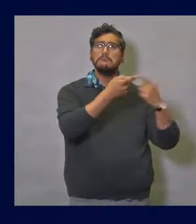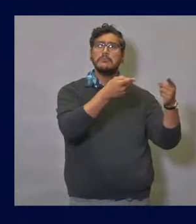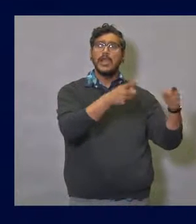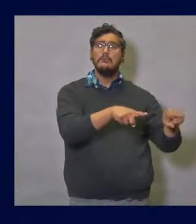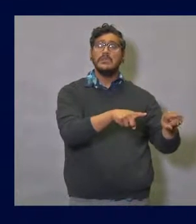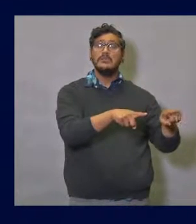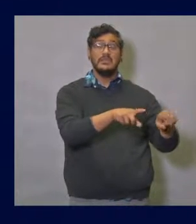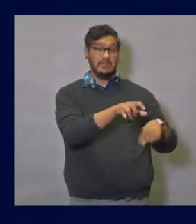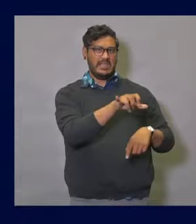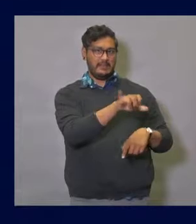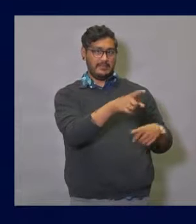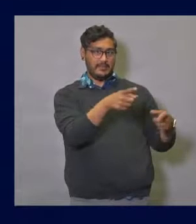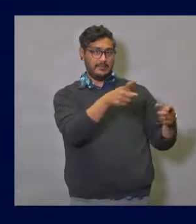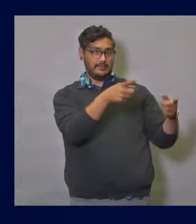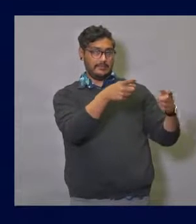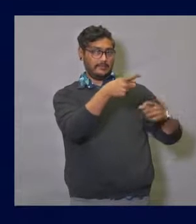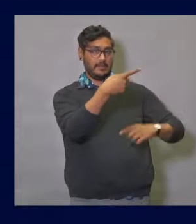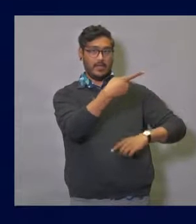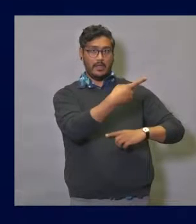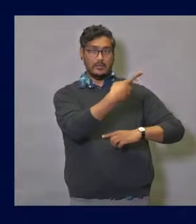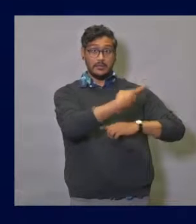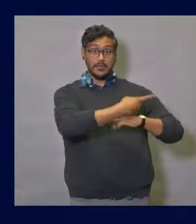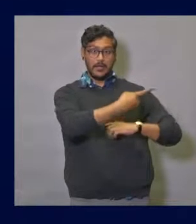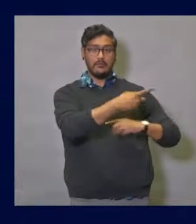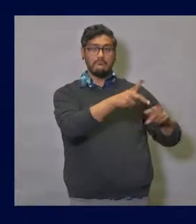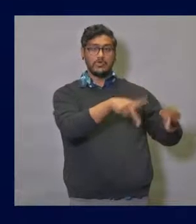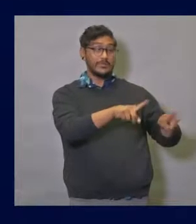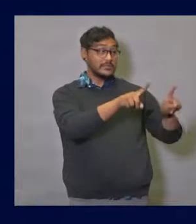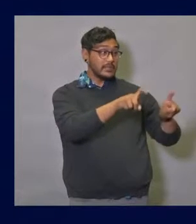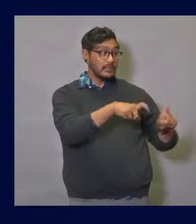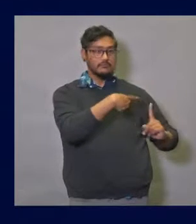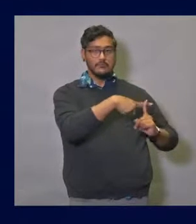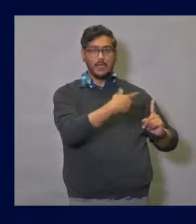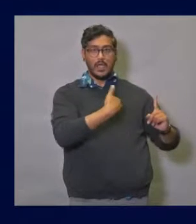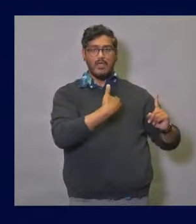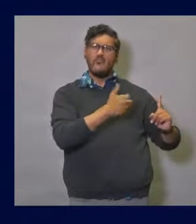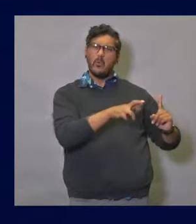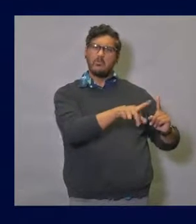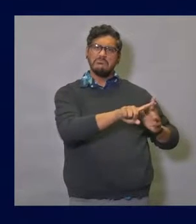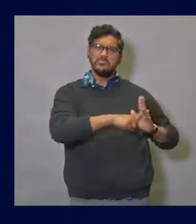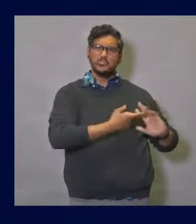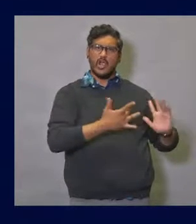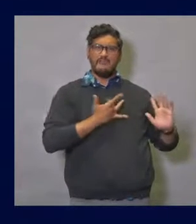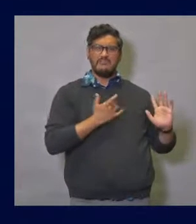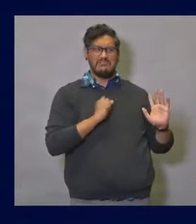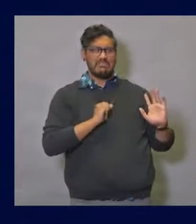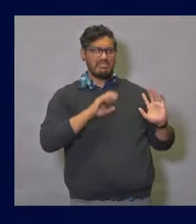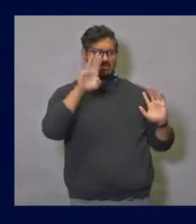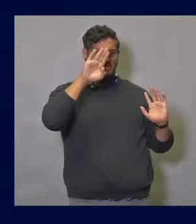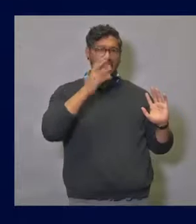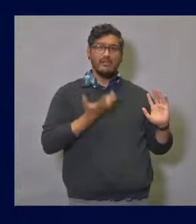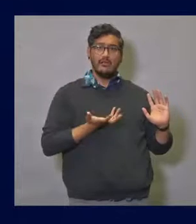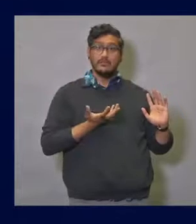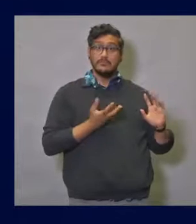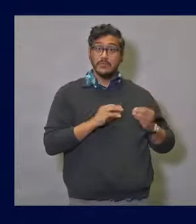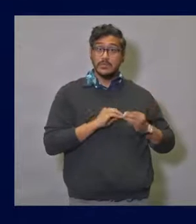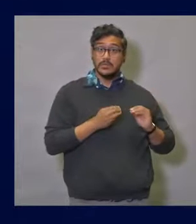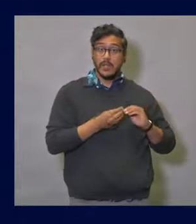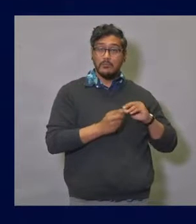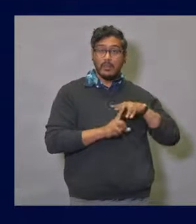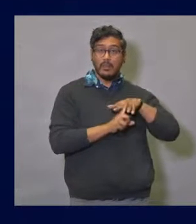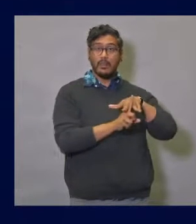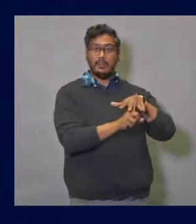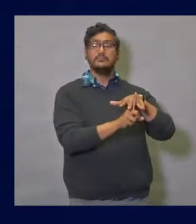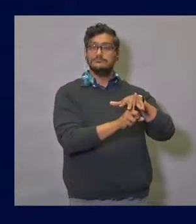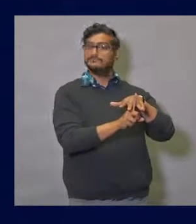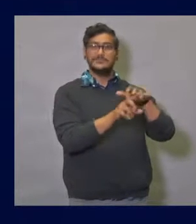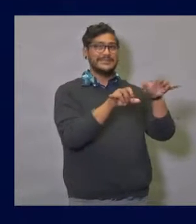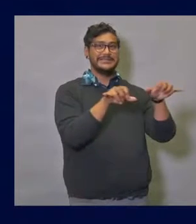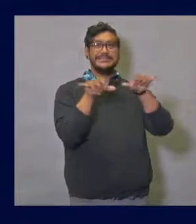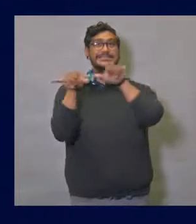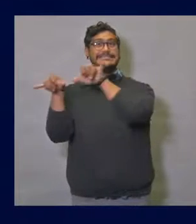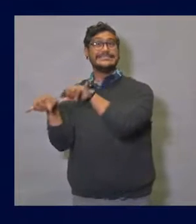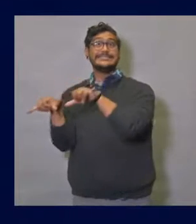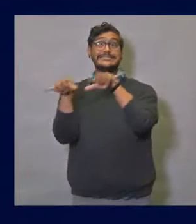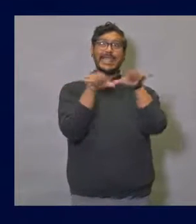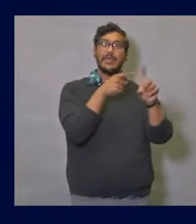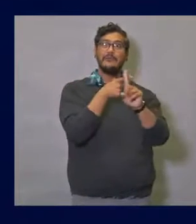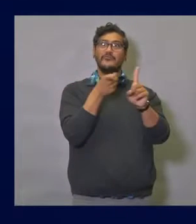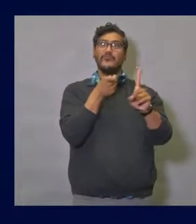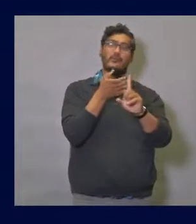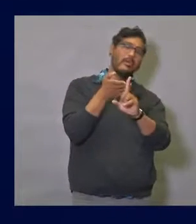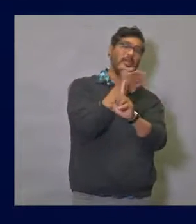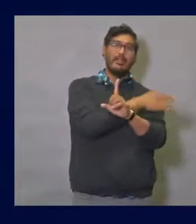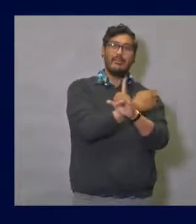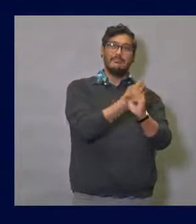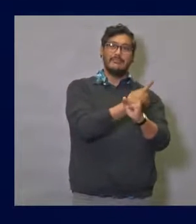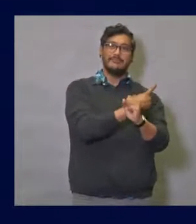EPISODIO HA SIDO DISMINUYENDO.